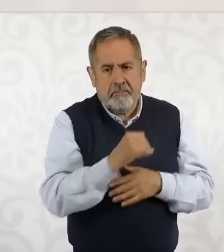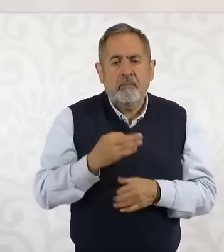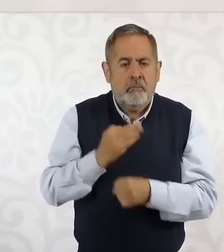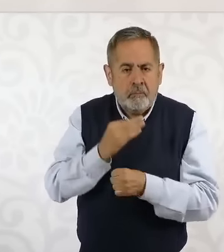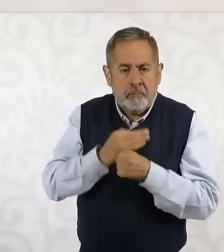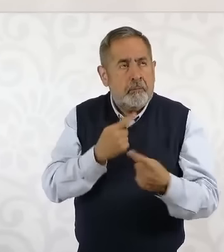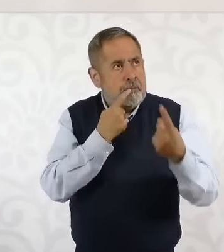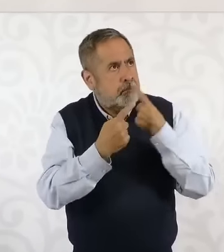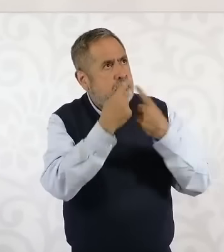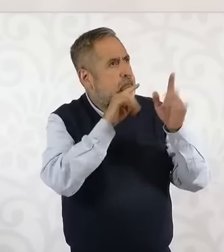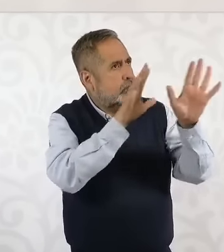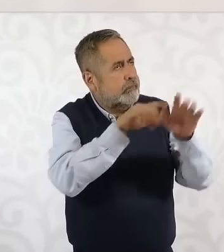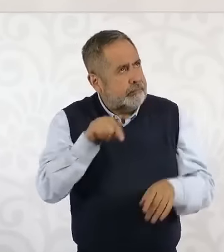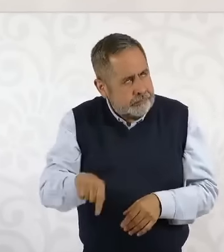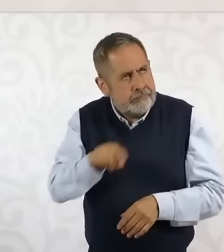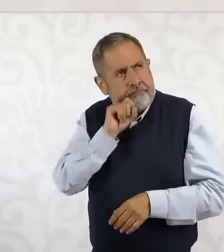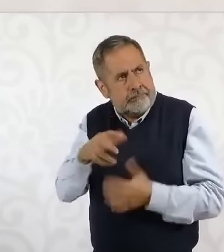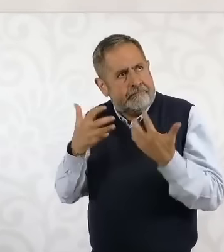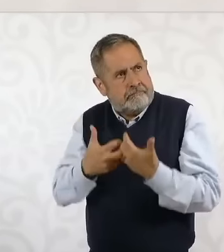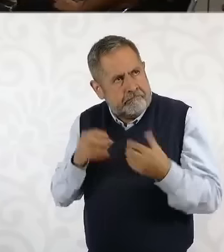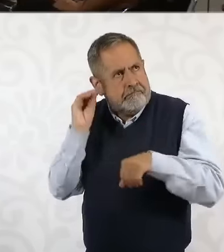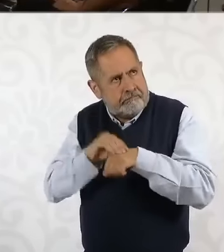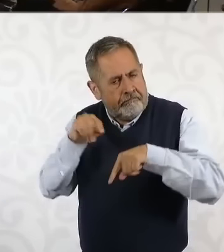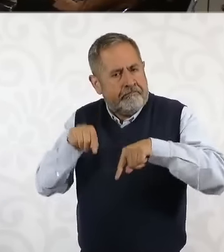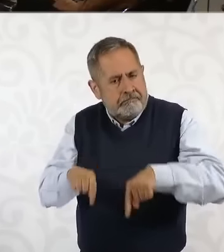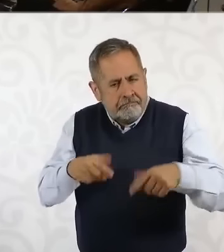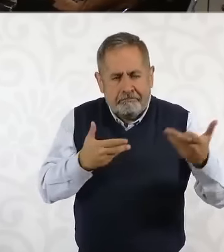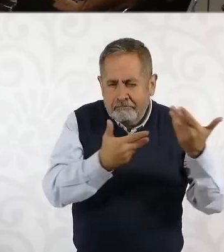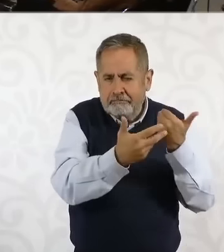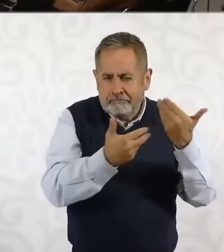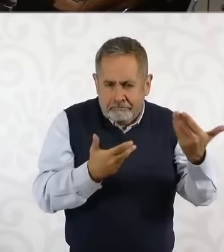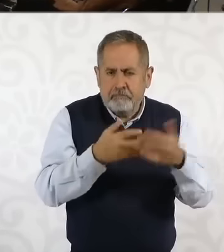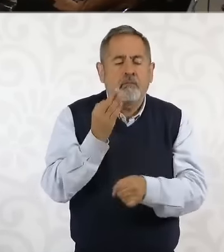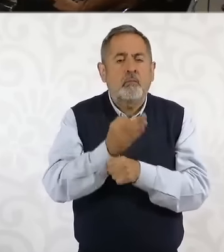en este momento. Entonces, lo que buscamos es la mejor de las condiciones para México y que